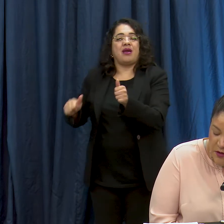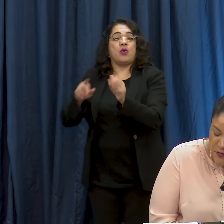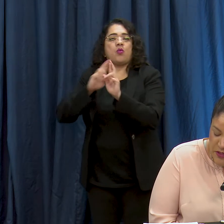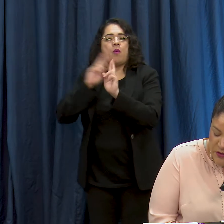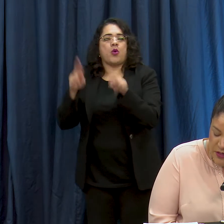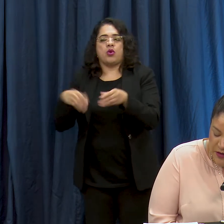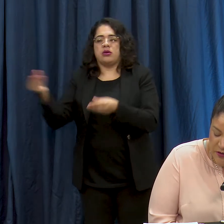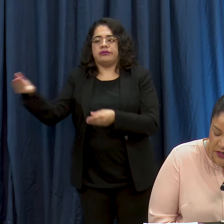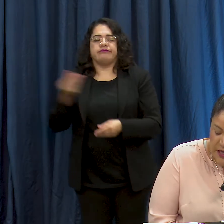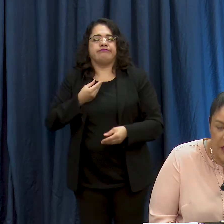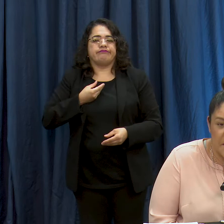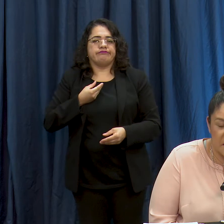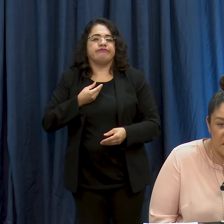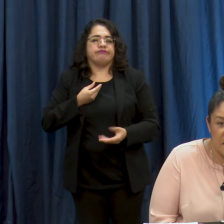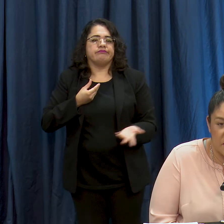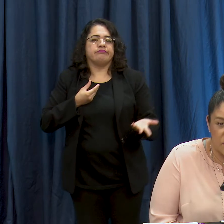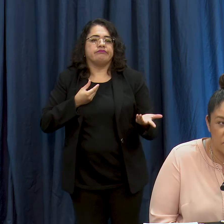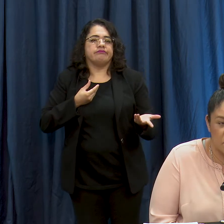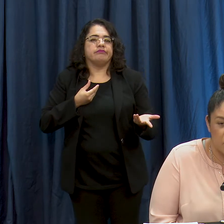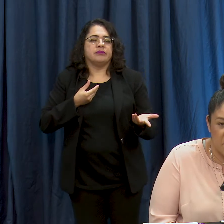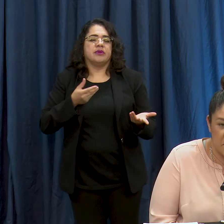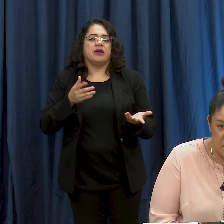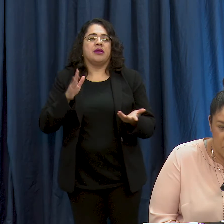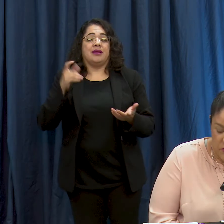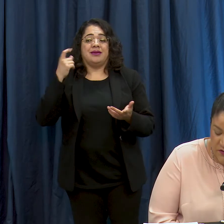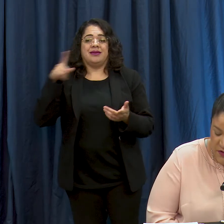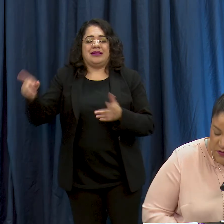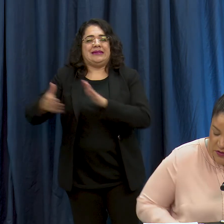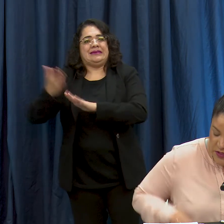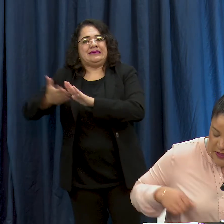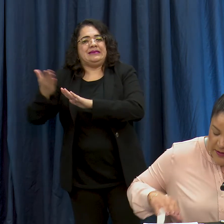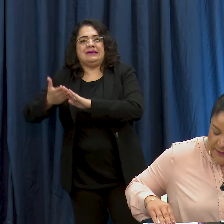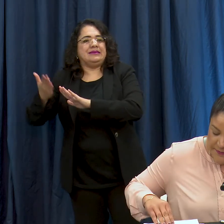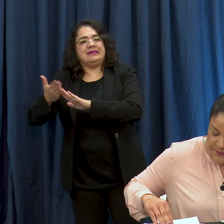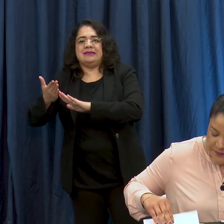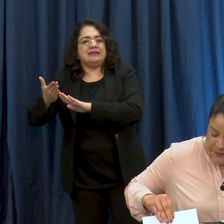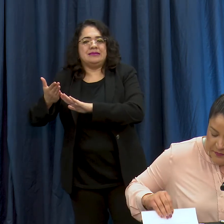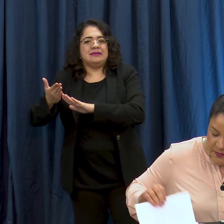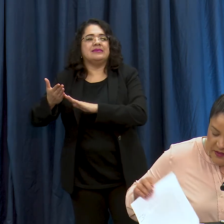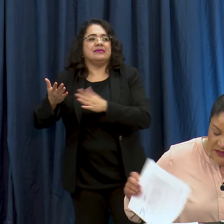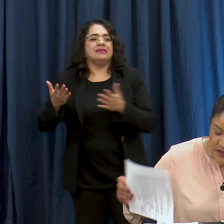amento y la y la capacidad de nuestras prevas del Corona Vera's desde entonces